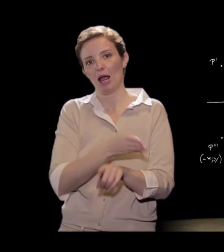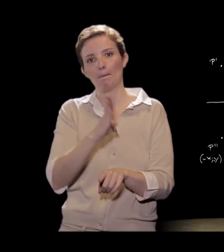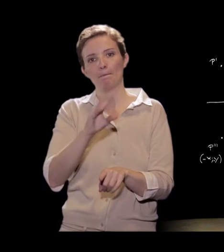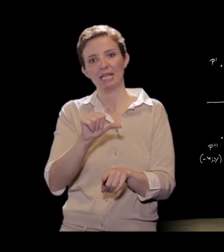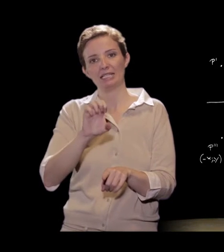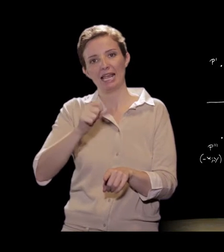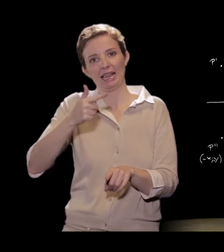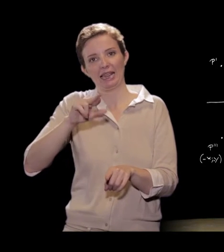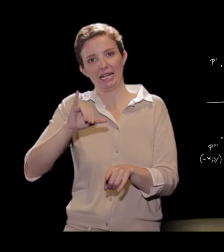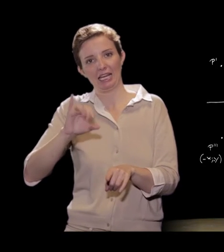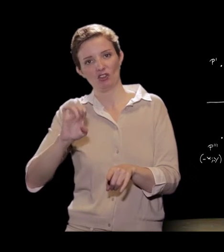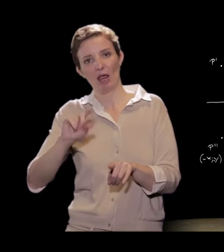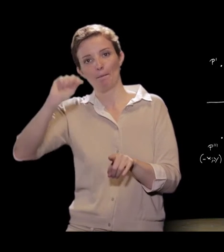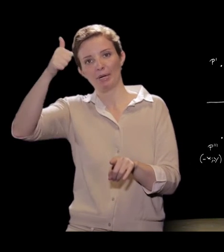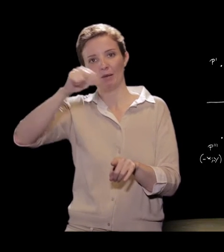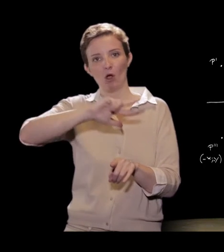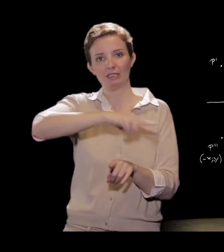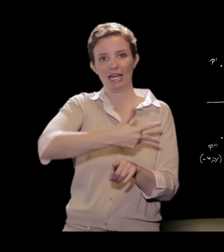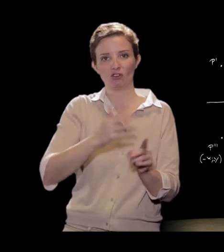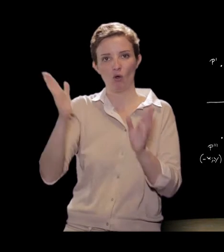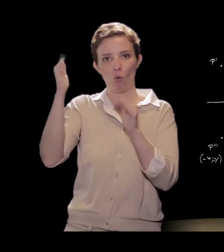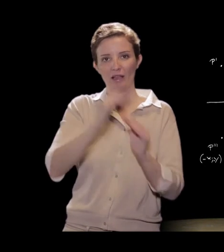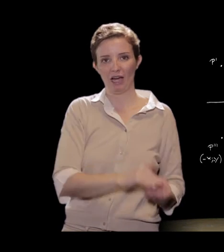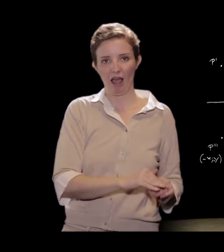abbiamo visto l'importanza di questa simmetria.